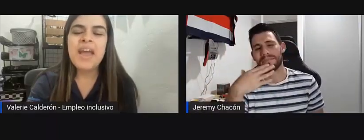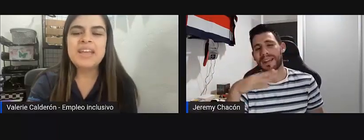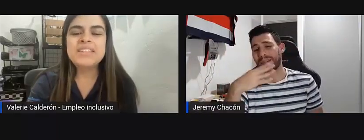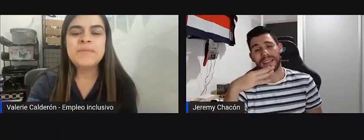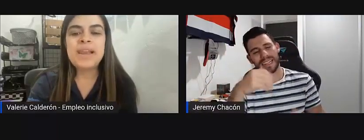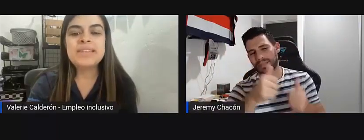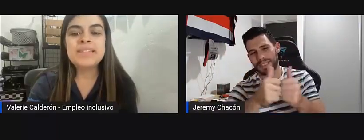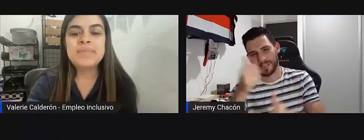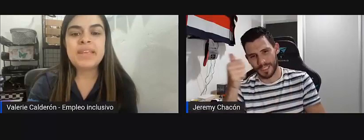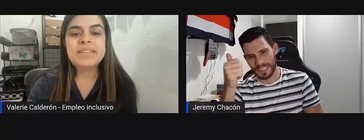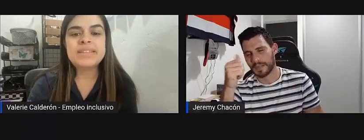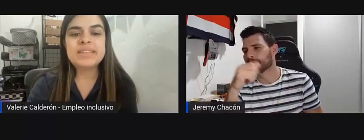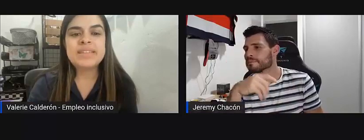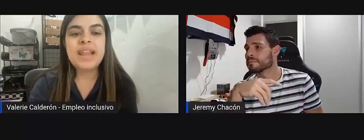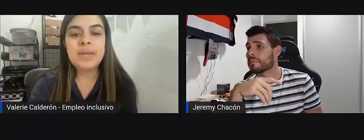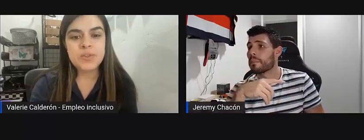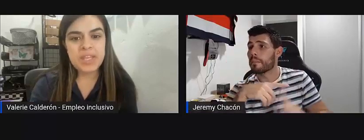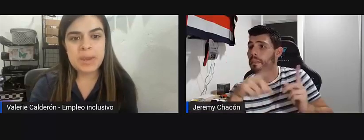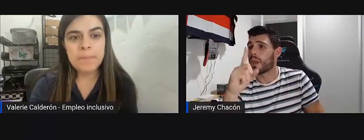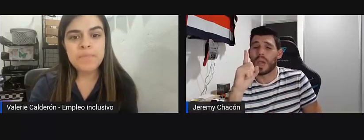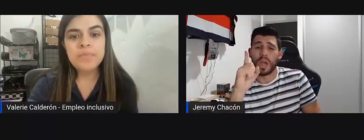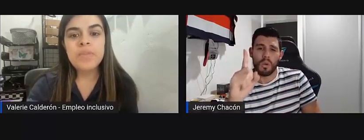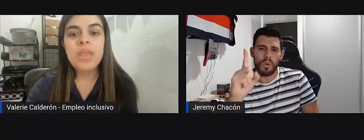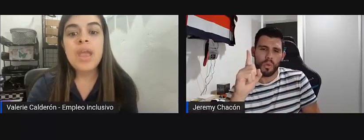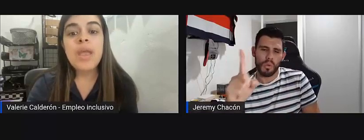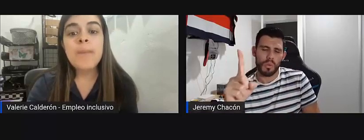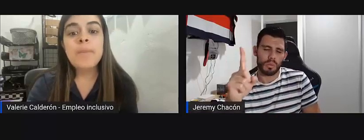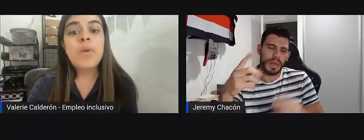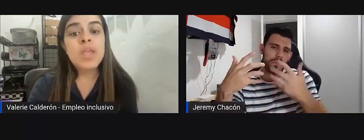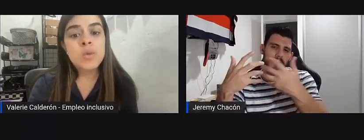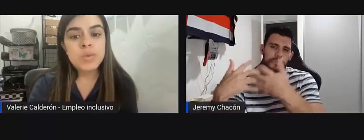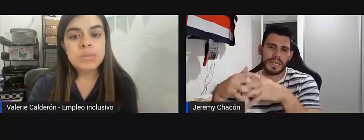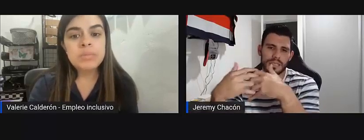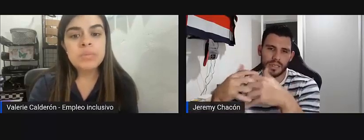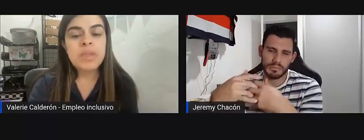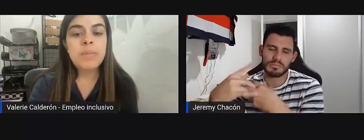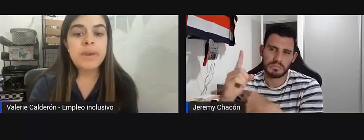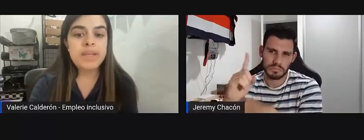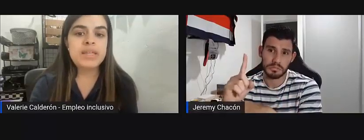han sido malas experiencias la mayoría pero hay una empresa